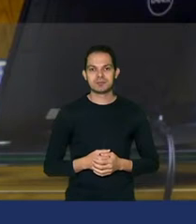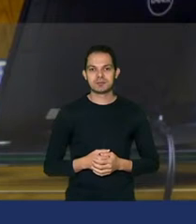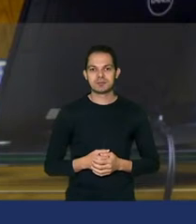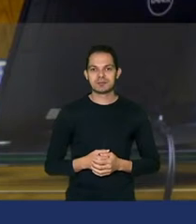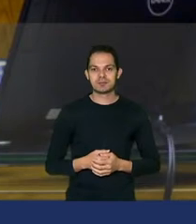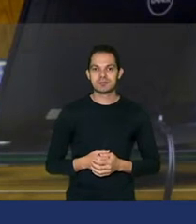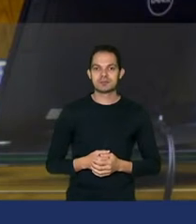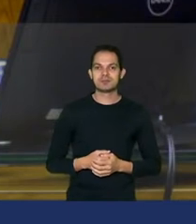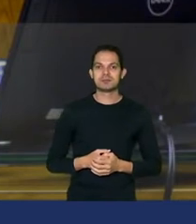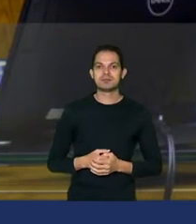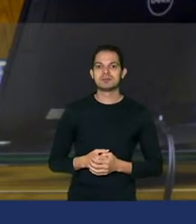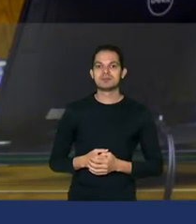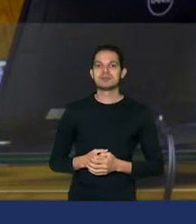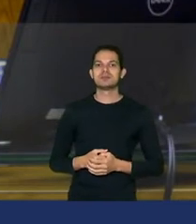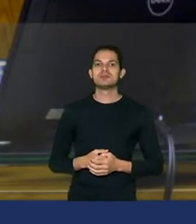INCLUÍDO NOS MEIOS DE COMUNICAÇÃO DA CASA.